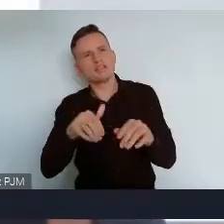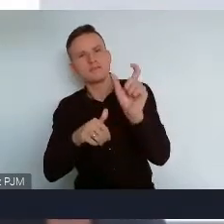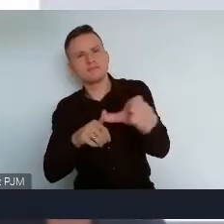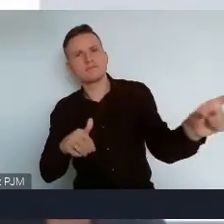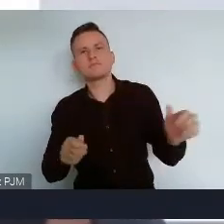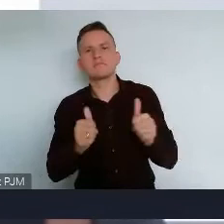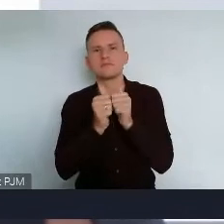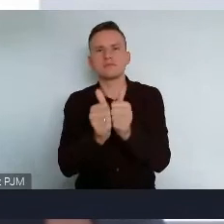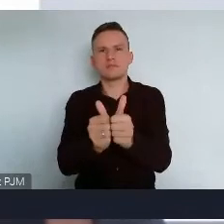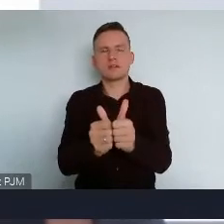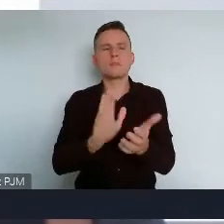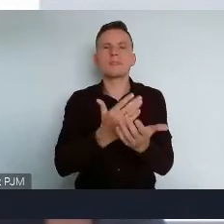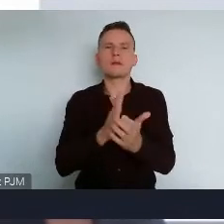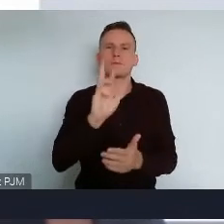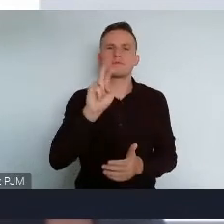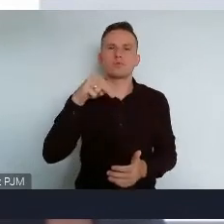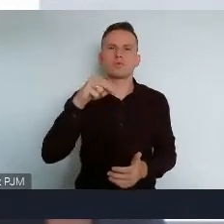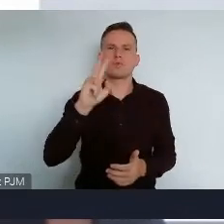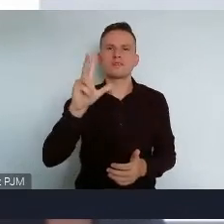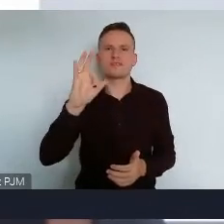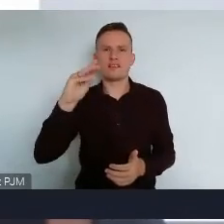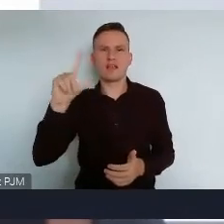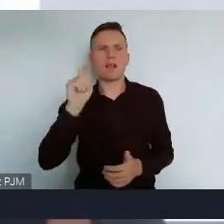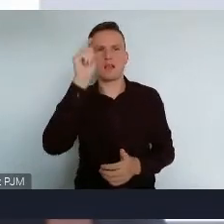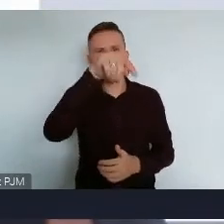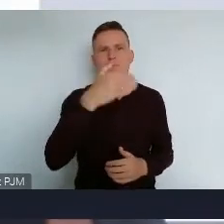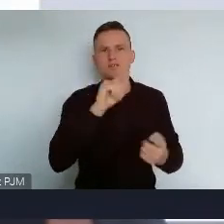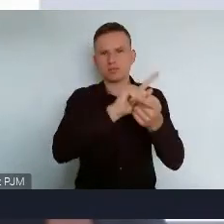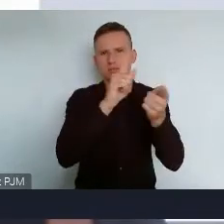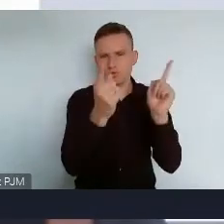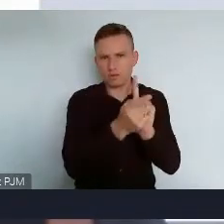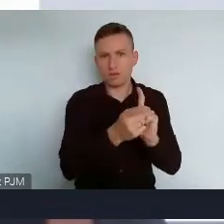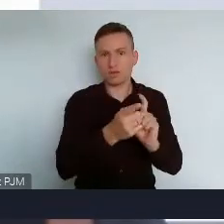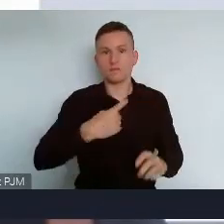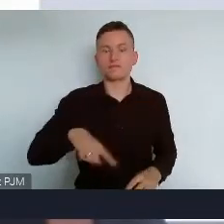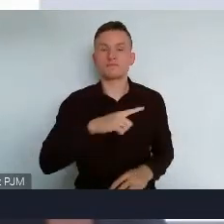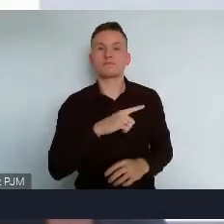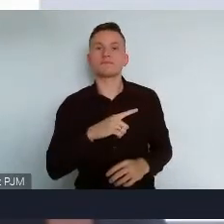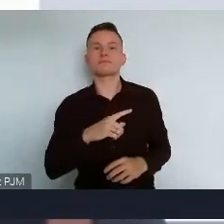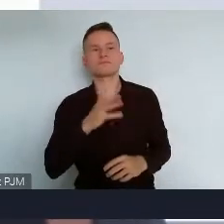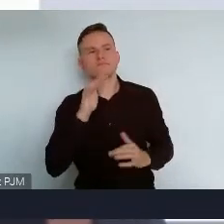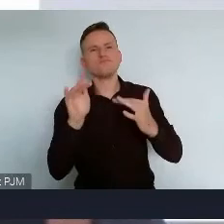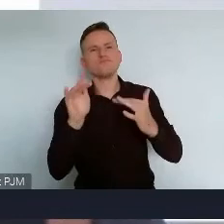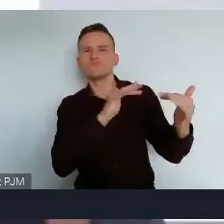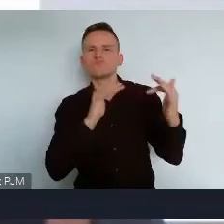Z miastami polskimi jesteśmy po słowie, że będziemy tam sobie omawiali zasady naszej współpracy,